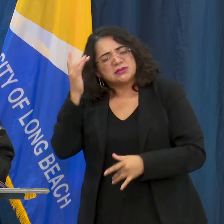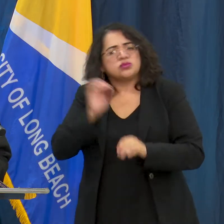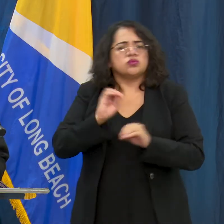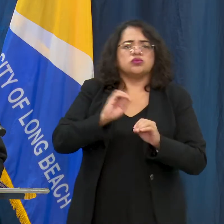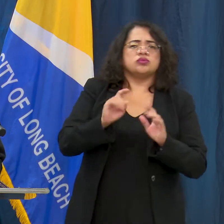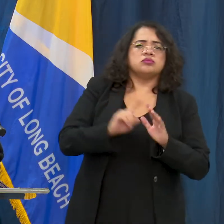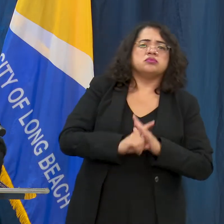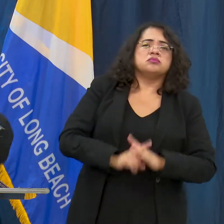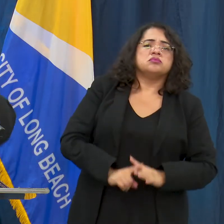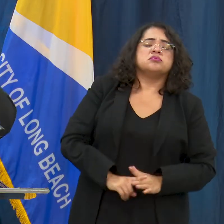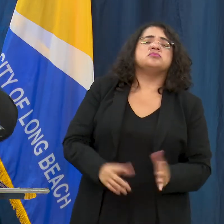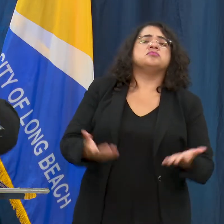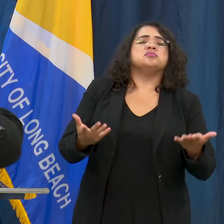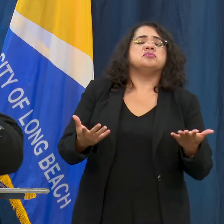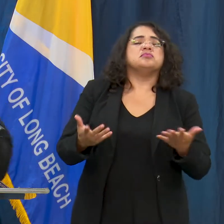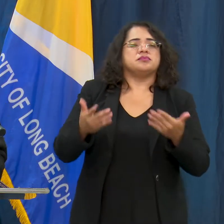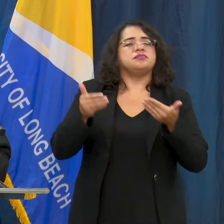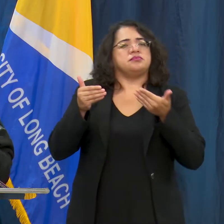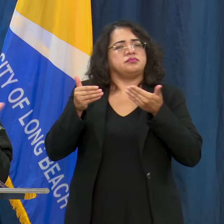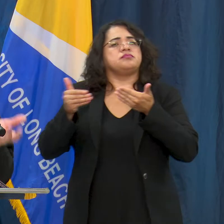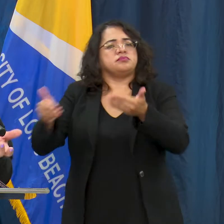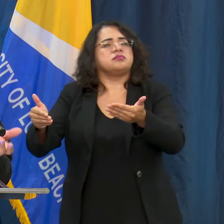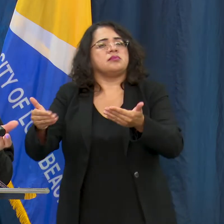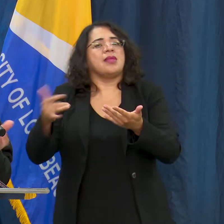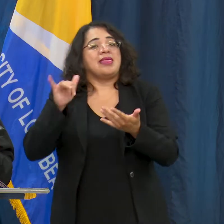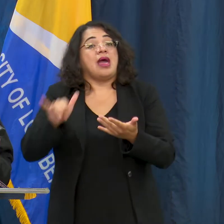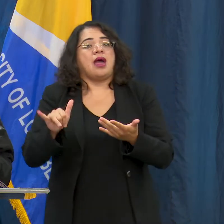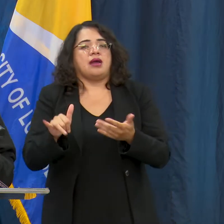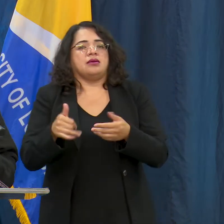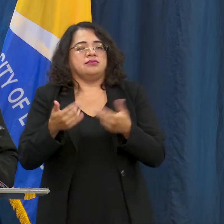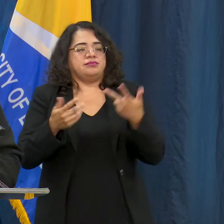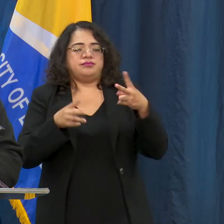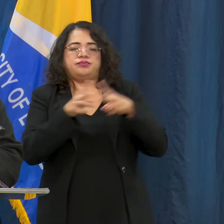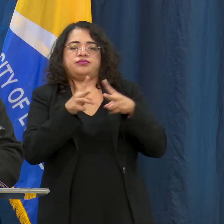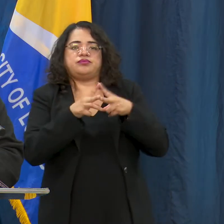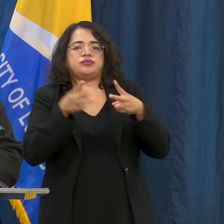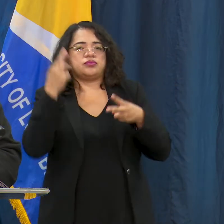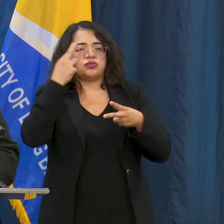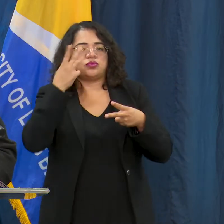están teniendo result estamos viendo resultados para más personas ofrece Mo's